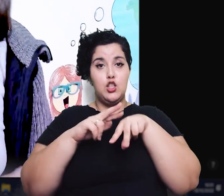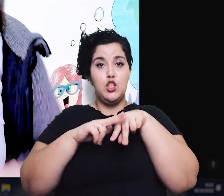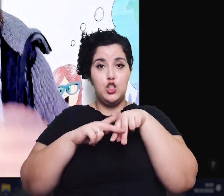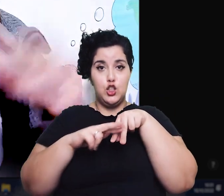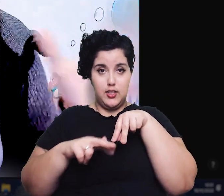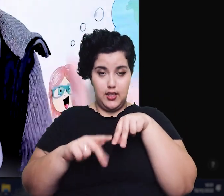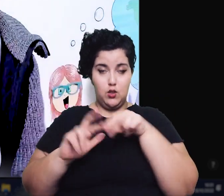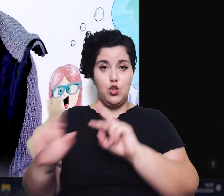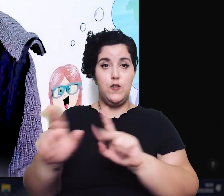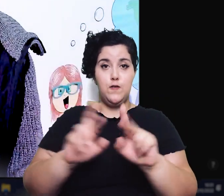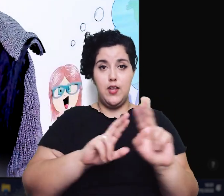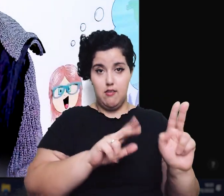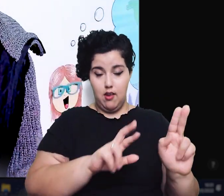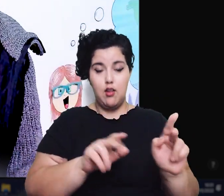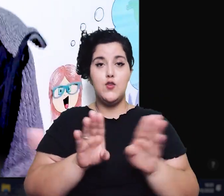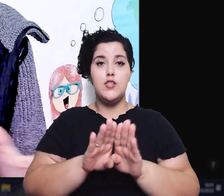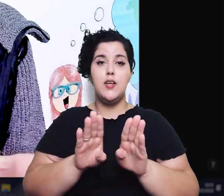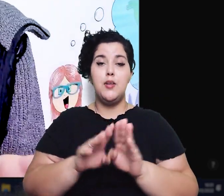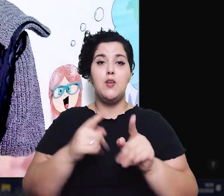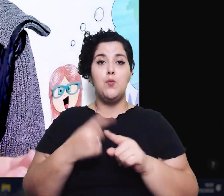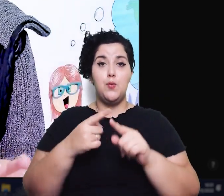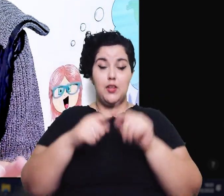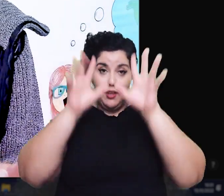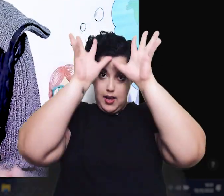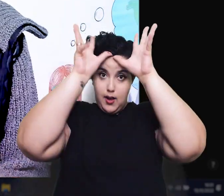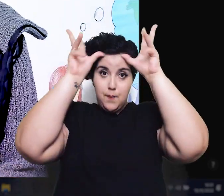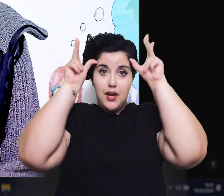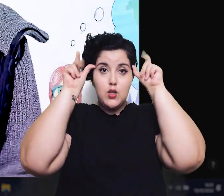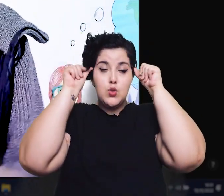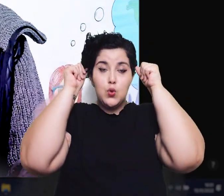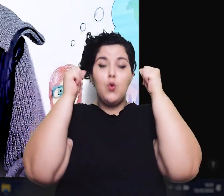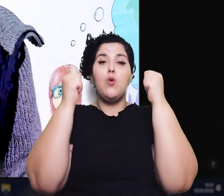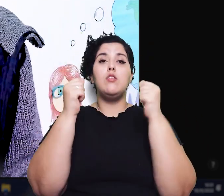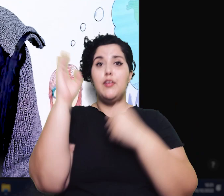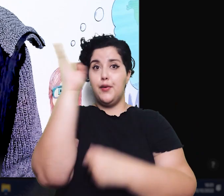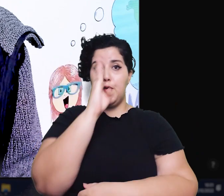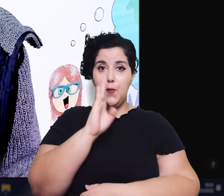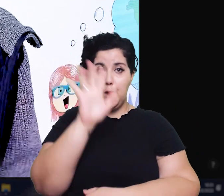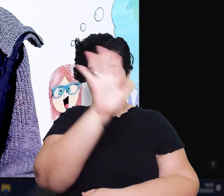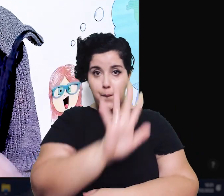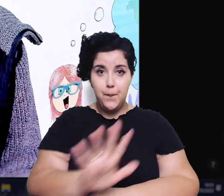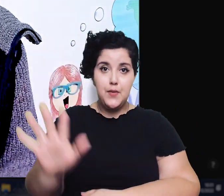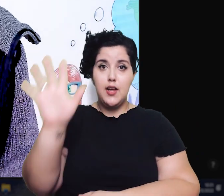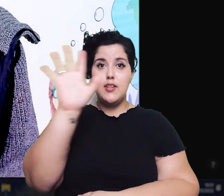diversos, tentei pegar um público mais amplo, porque quando a gente fala Amazônia no fundo é o público brasileiro e não só